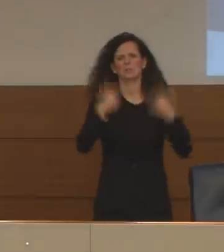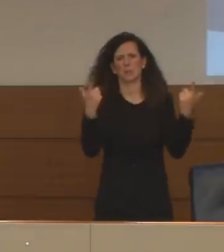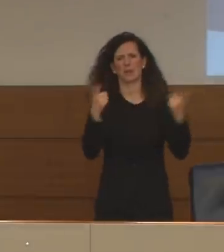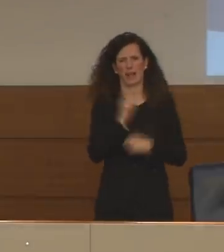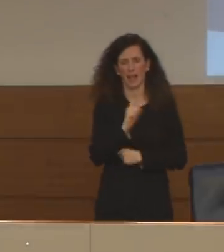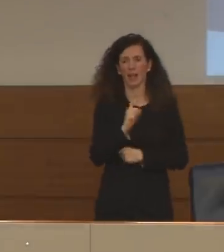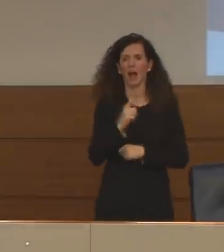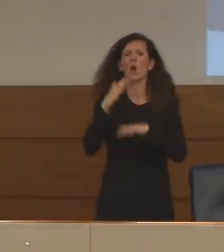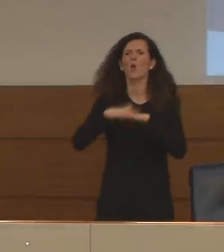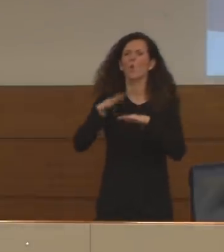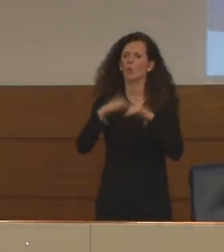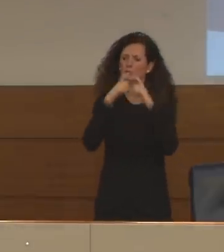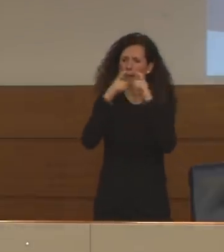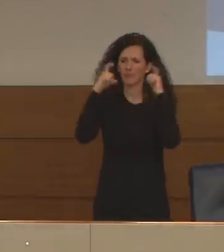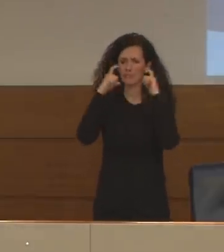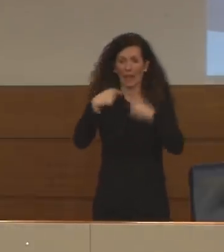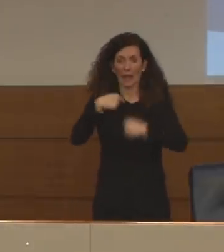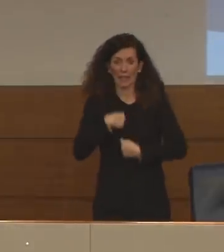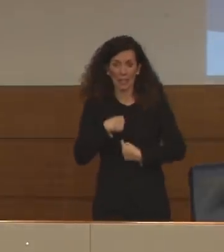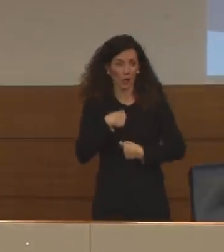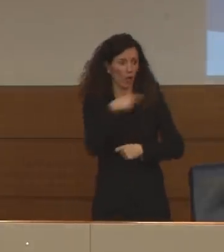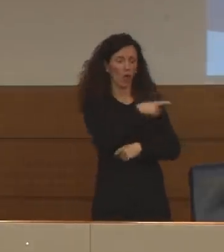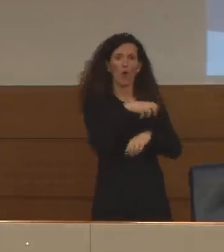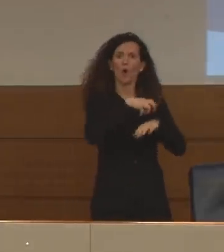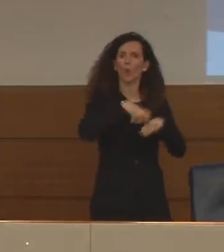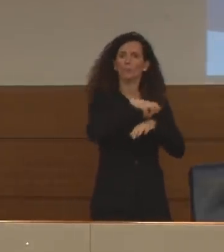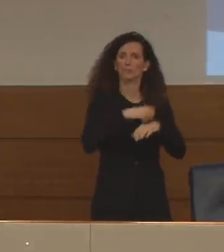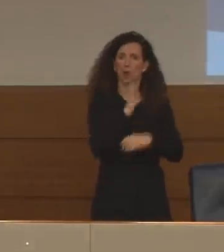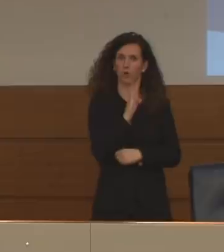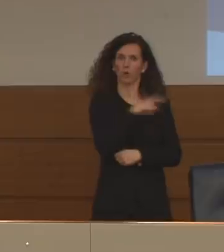non serve né io né il Commissario la indossiamo perché stiamo un metro e